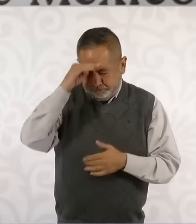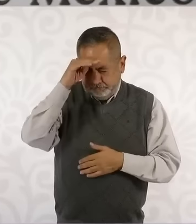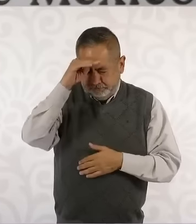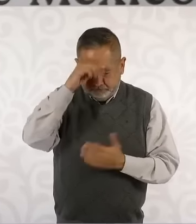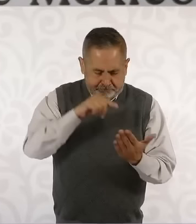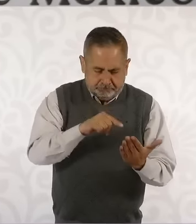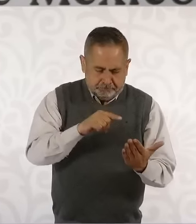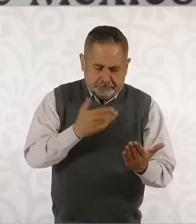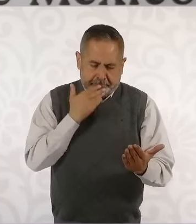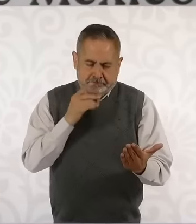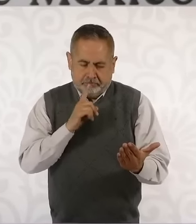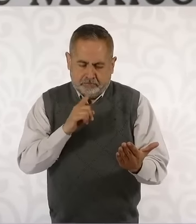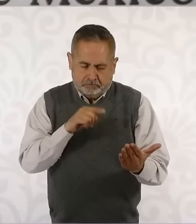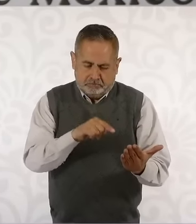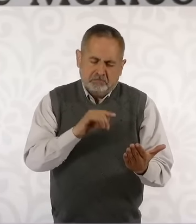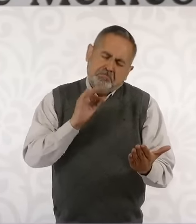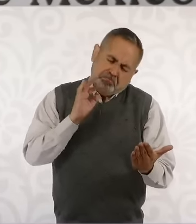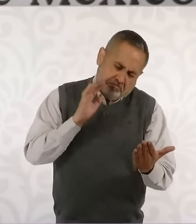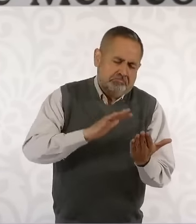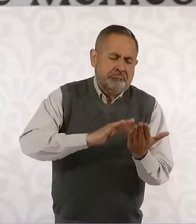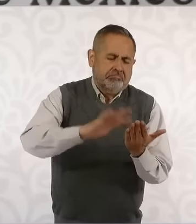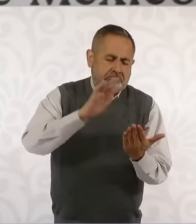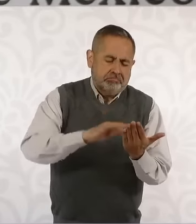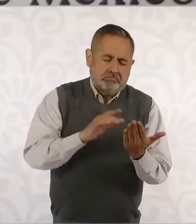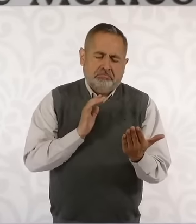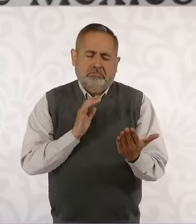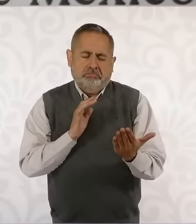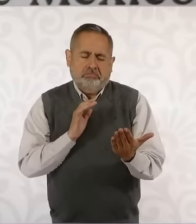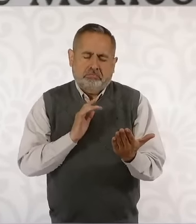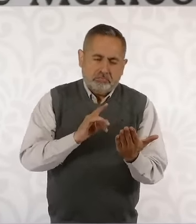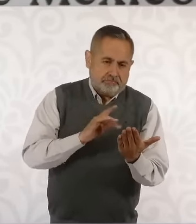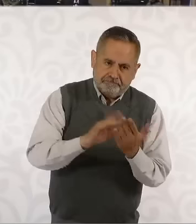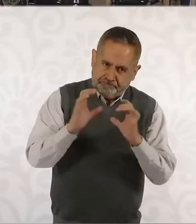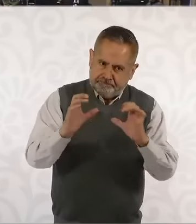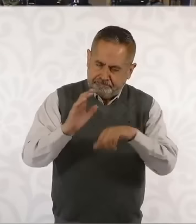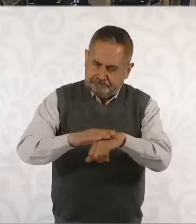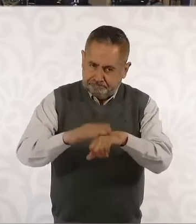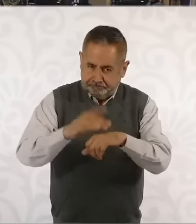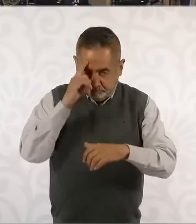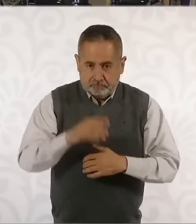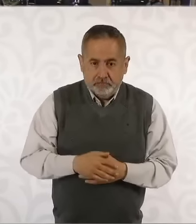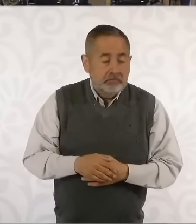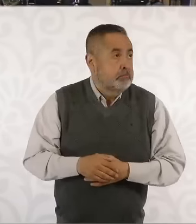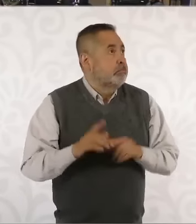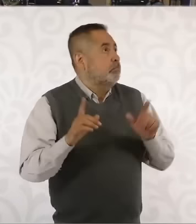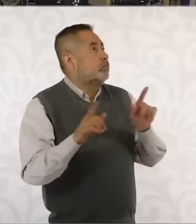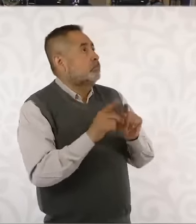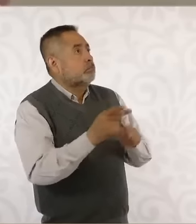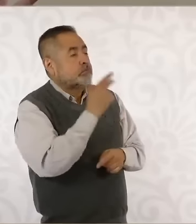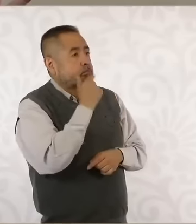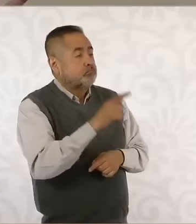ello, que no sea solamente una vista y nada más. que por cierto, nada más para abonar el líder de